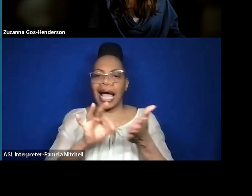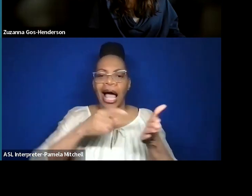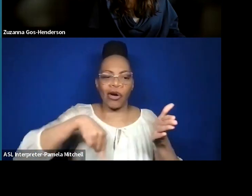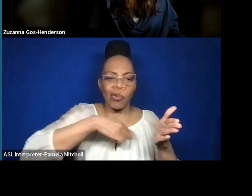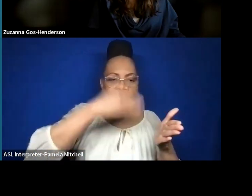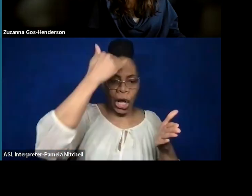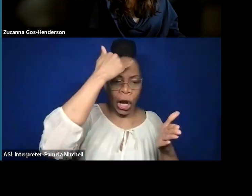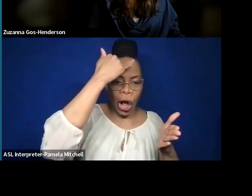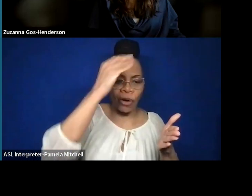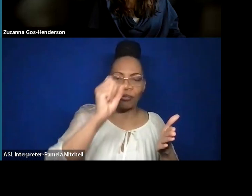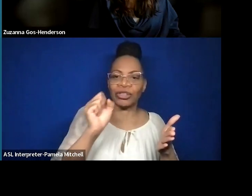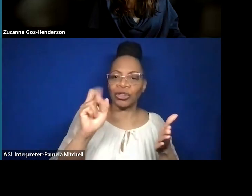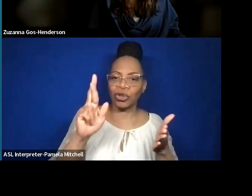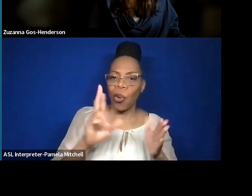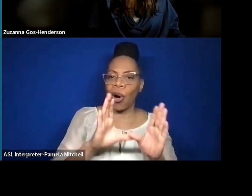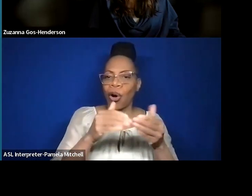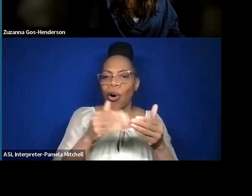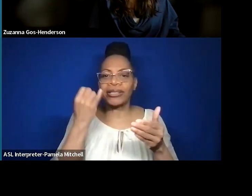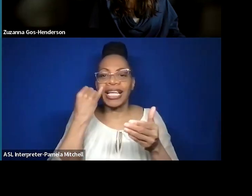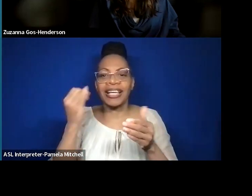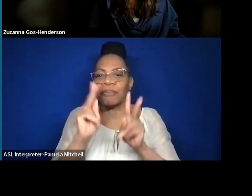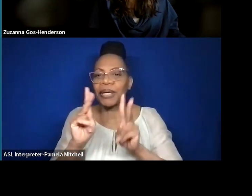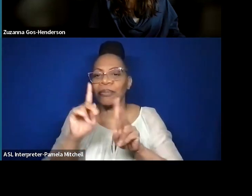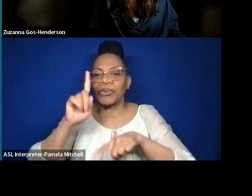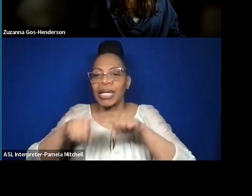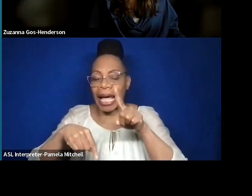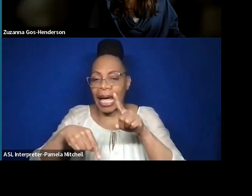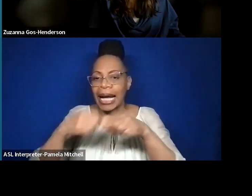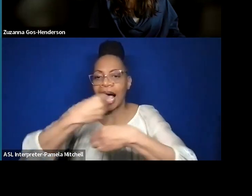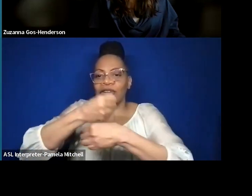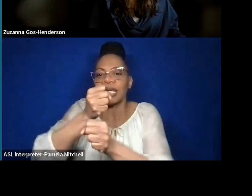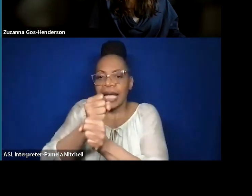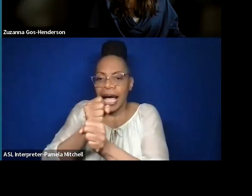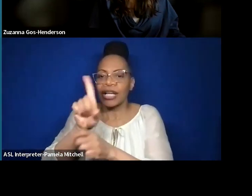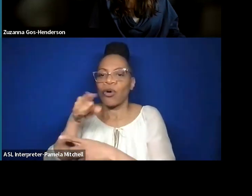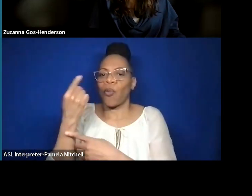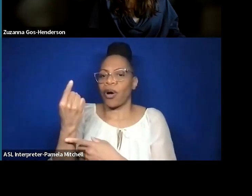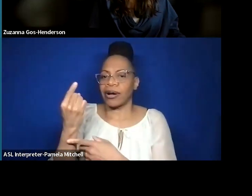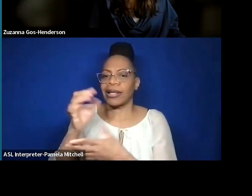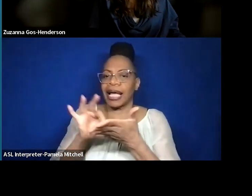si las personas no pueden crear una de esas cuentas, ¿cómo enviar la solicitud sin eso?